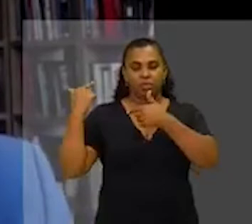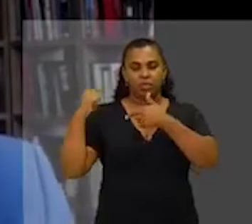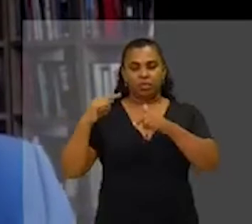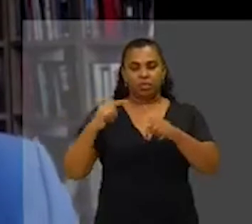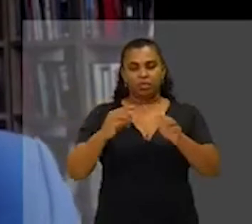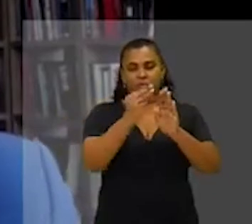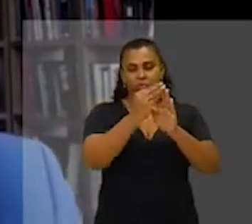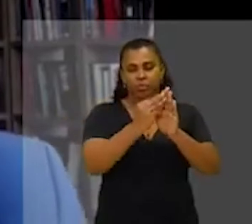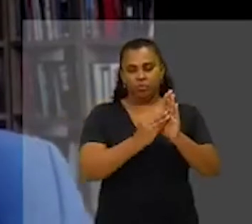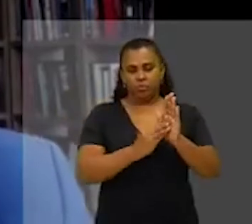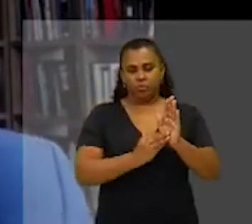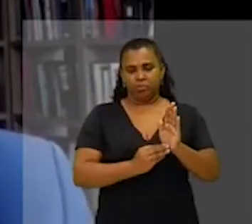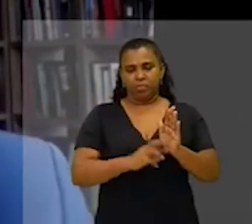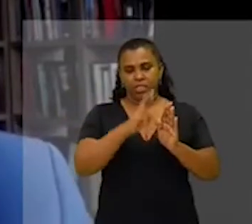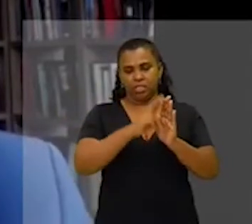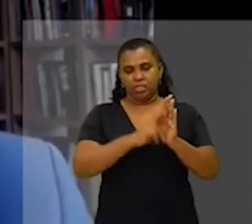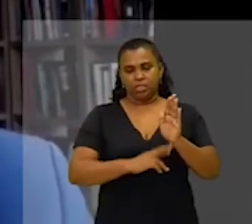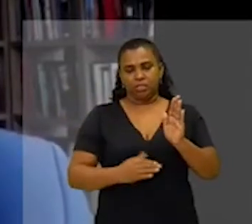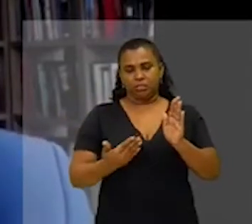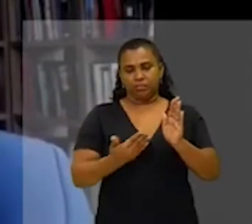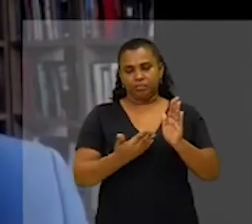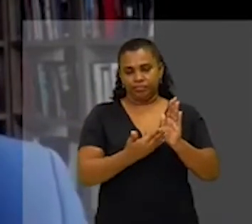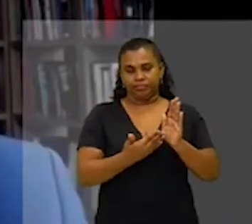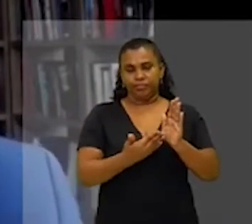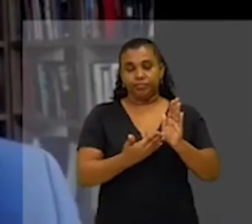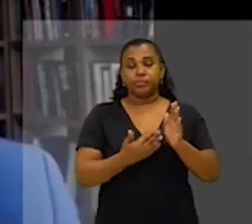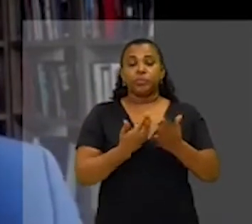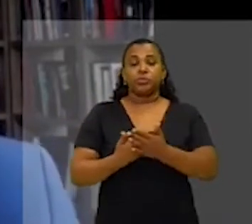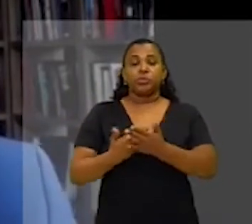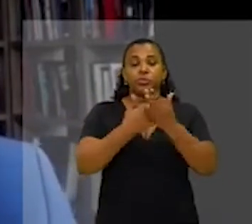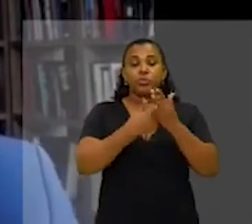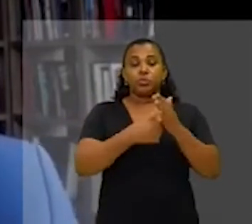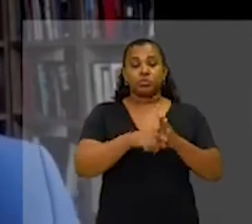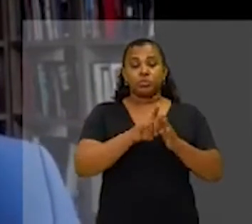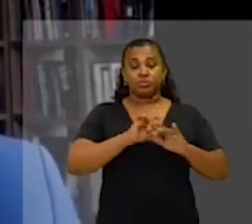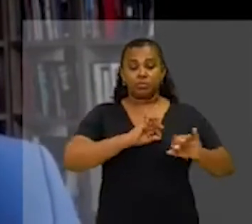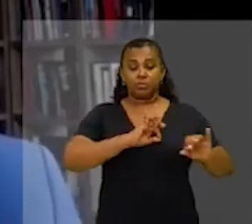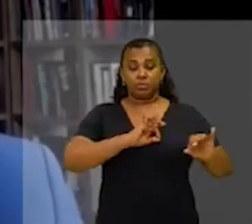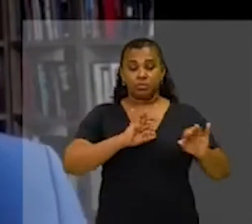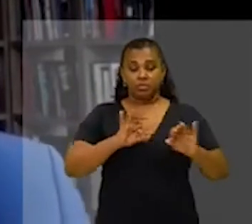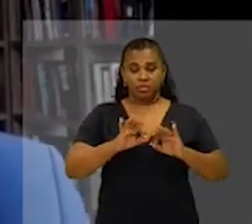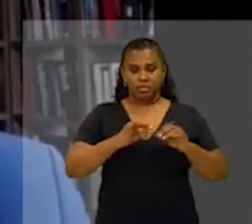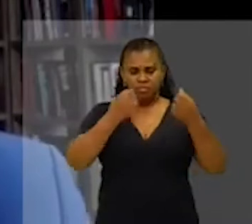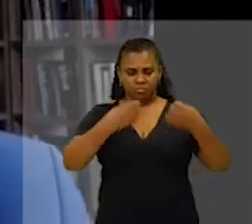no estudo que nós fizemos e eu não vou tratar dele aqui por evidência o tempo não nos permite